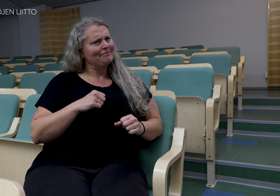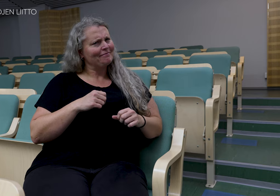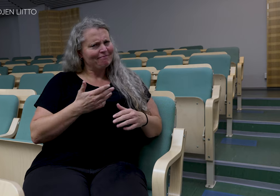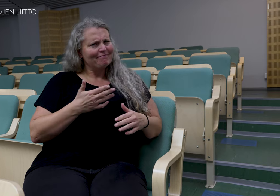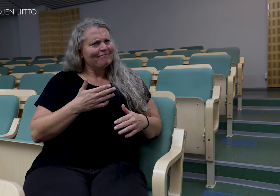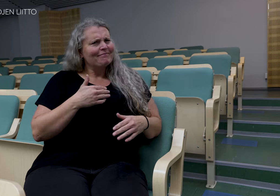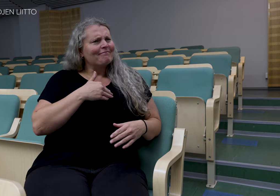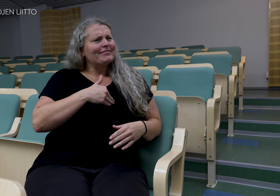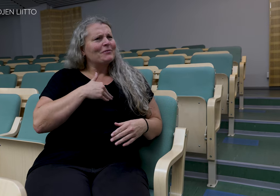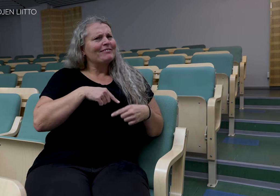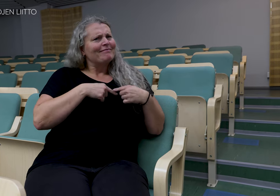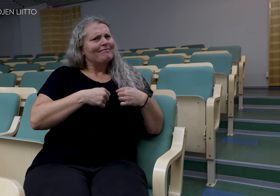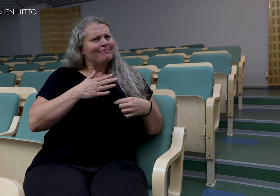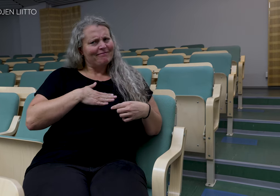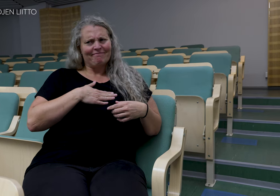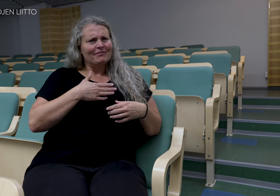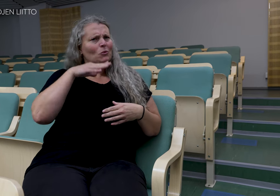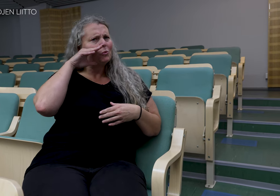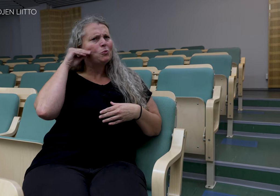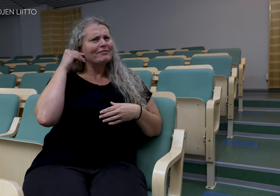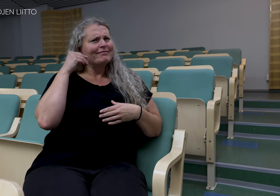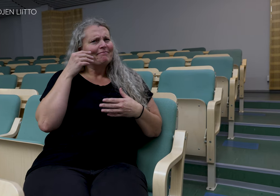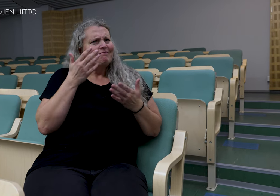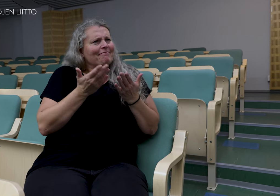Tunnen itseni sydämeltäni suomenruotsalaiseksi.